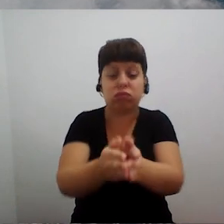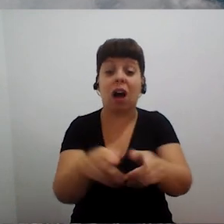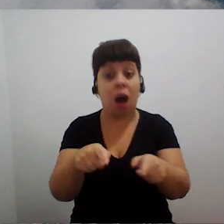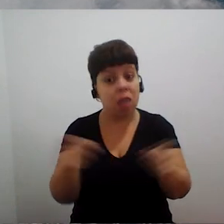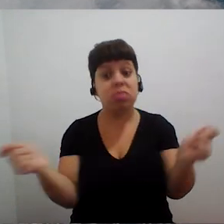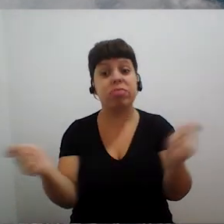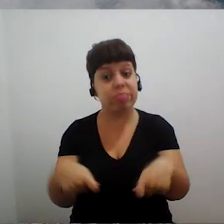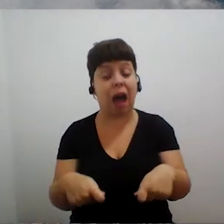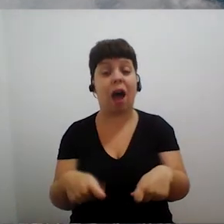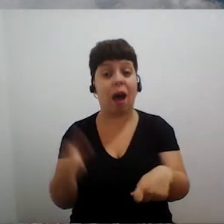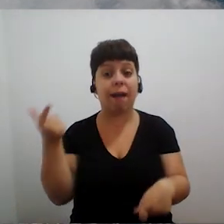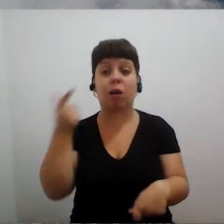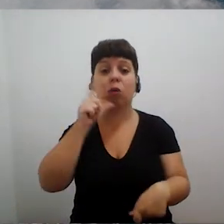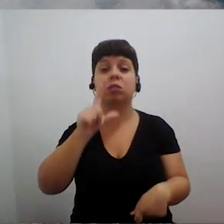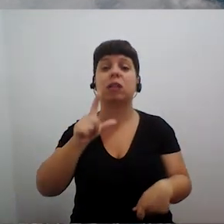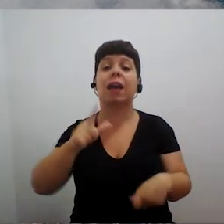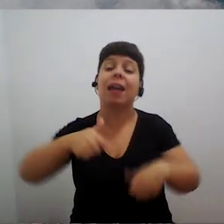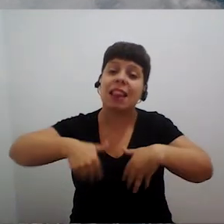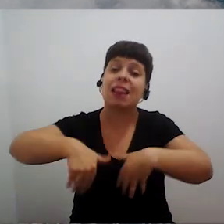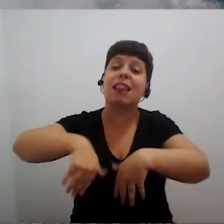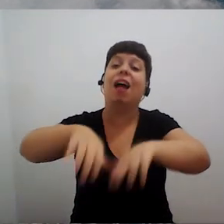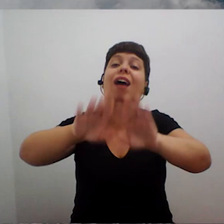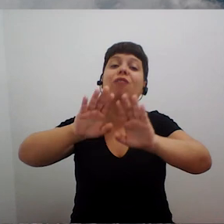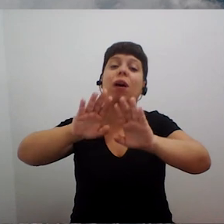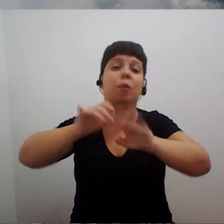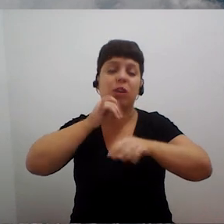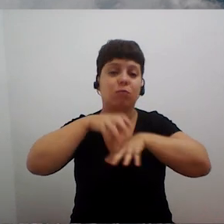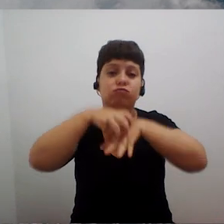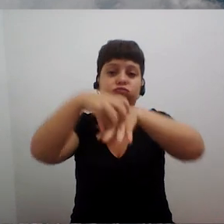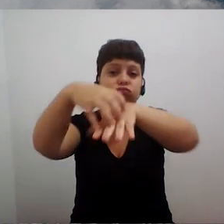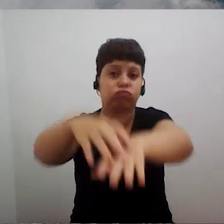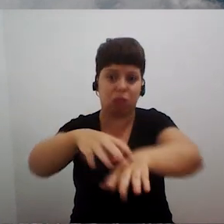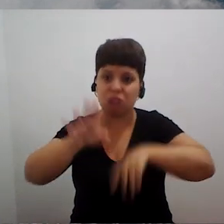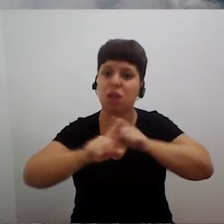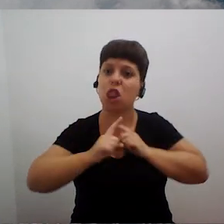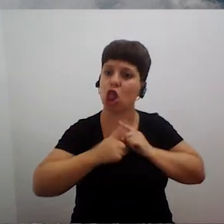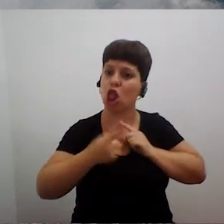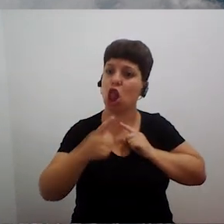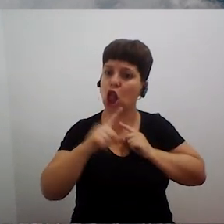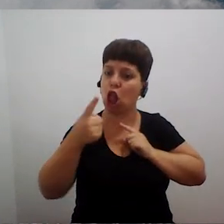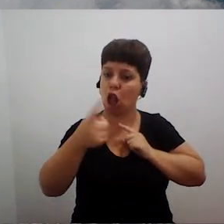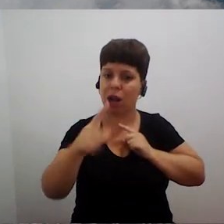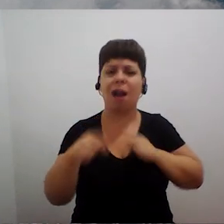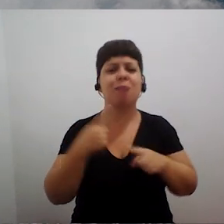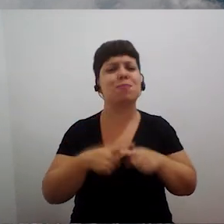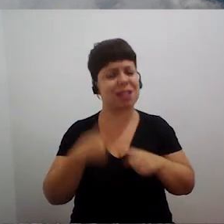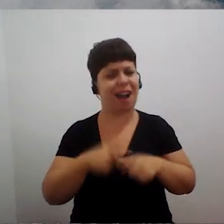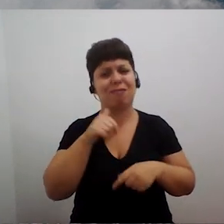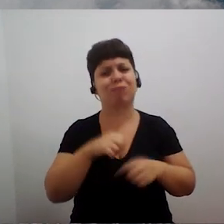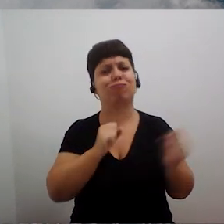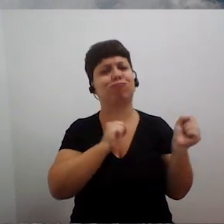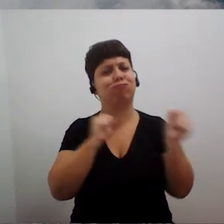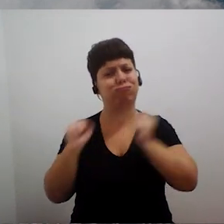de conduzirmos um ao outro de uma distância as vezes muito grande, é porque ela é muito poderosa